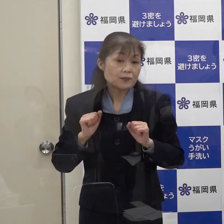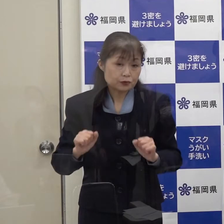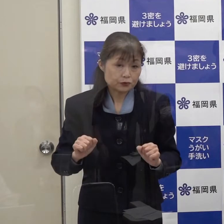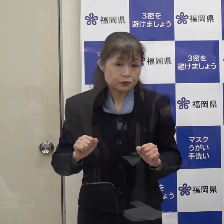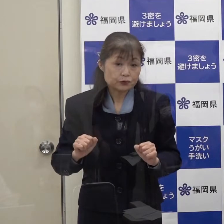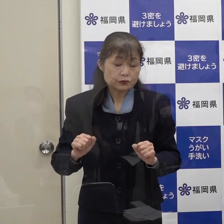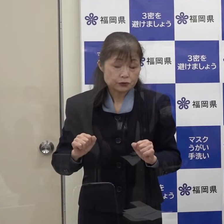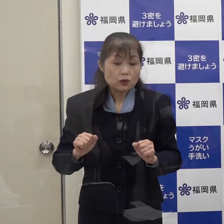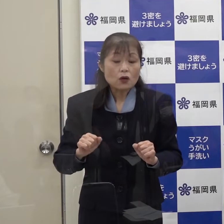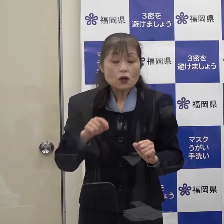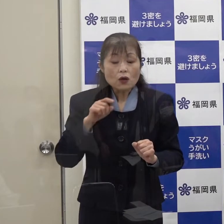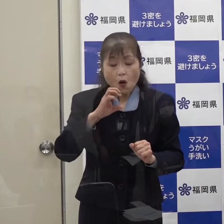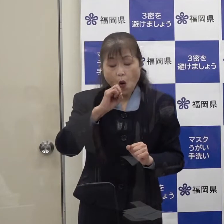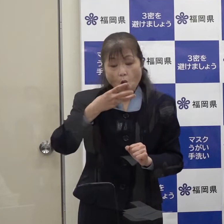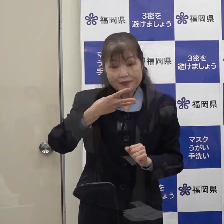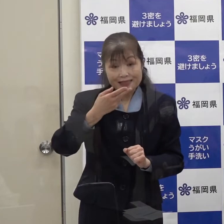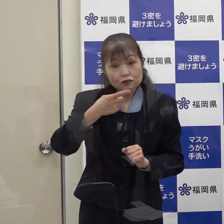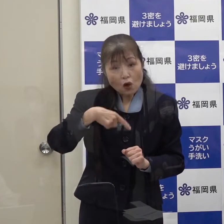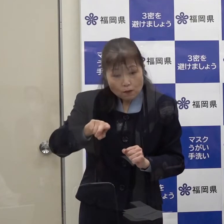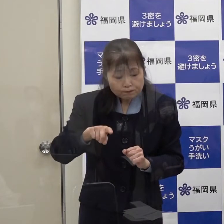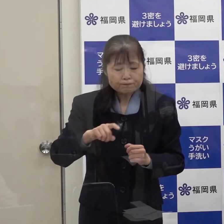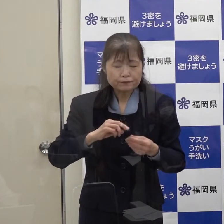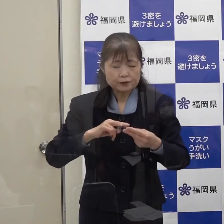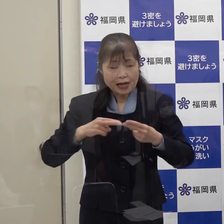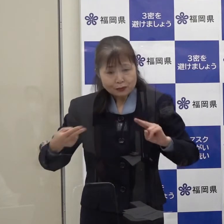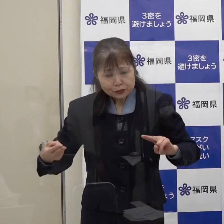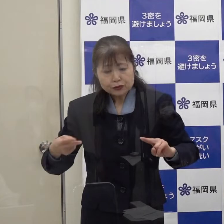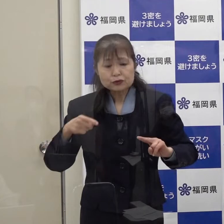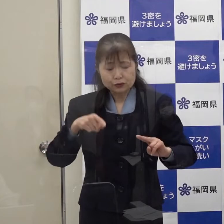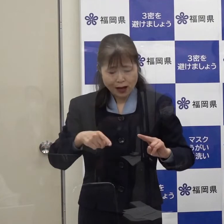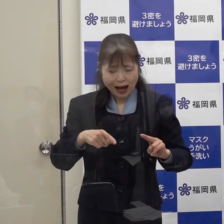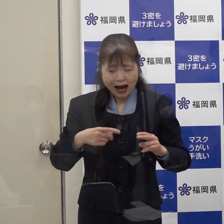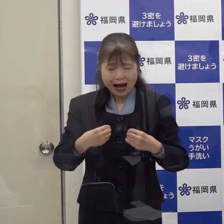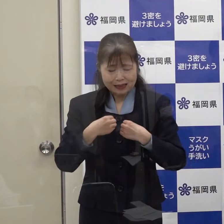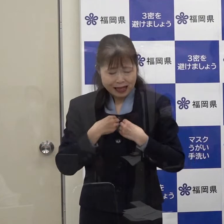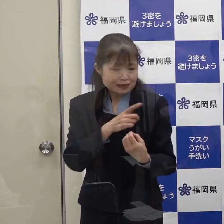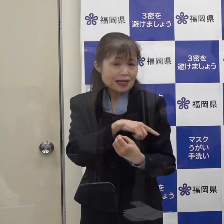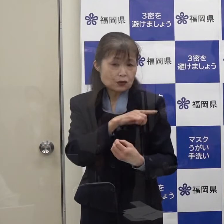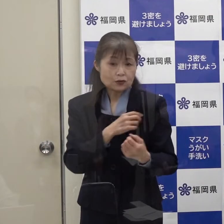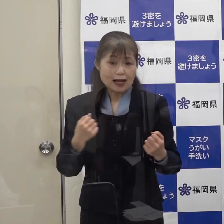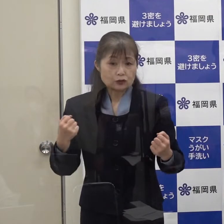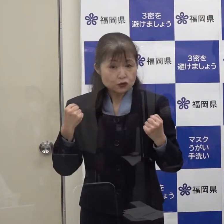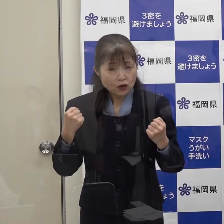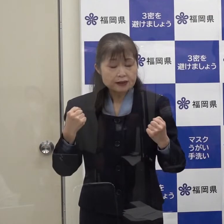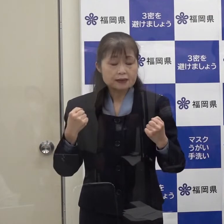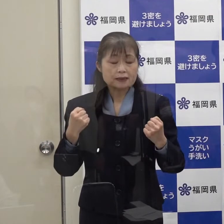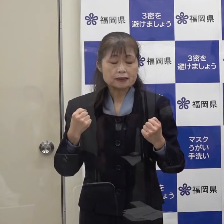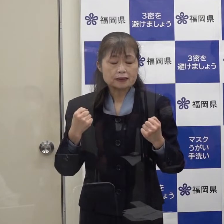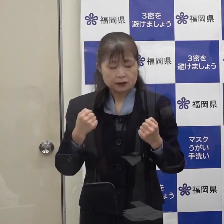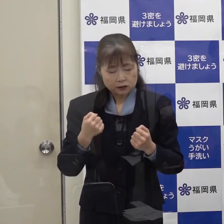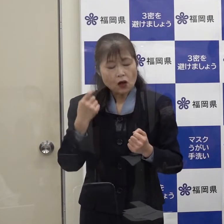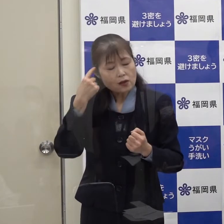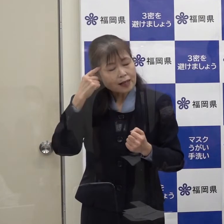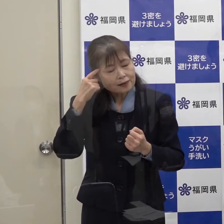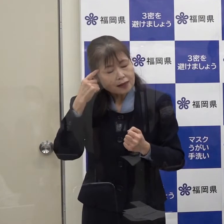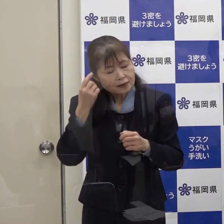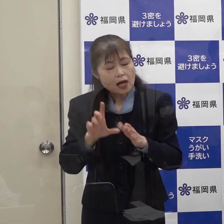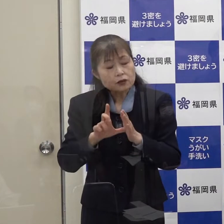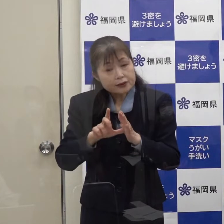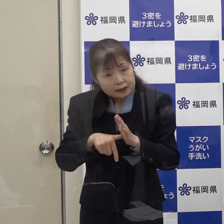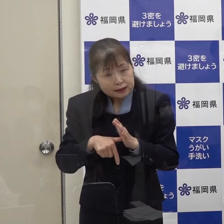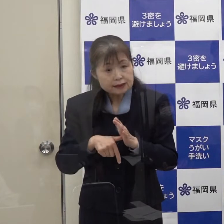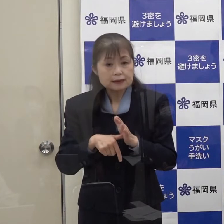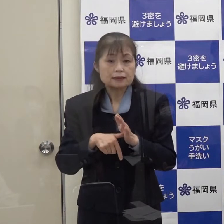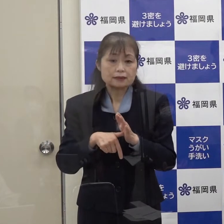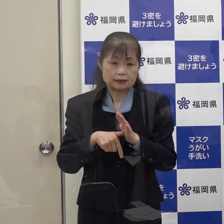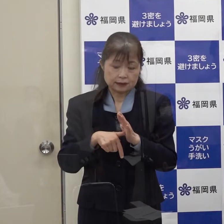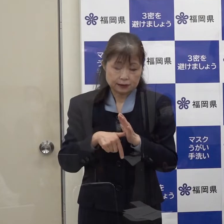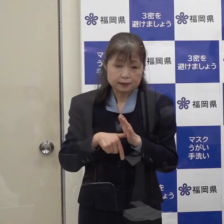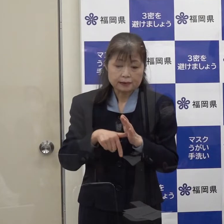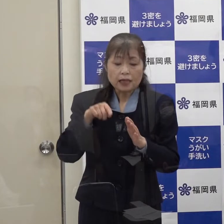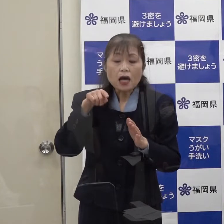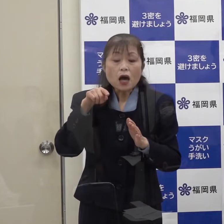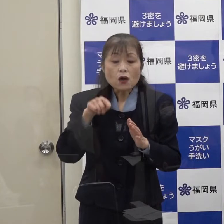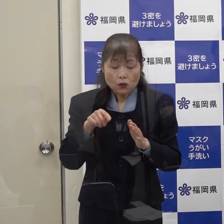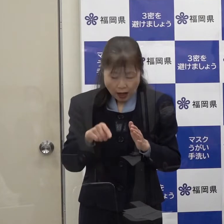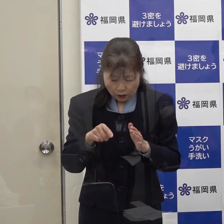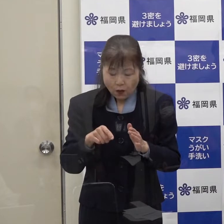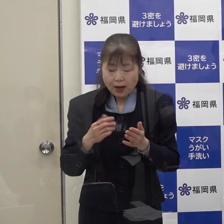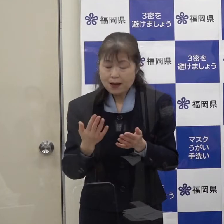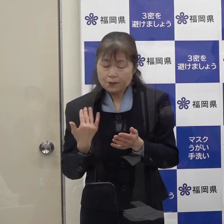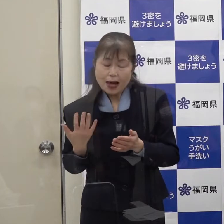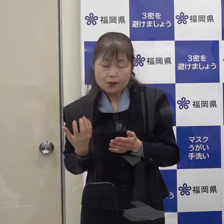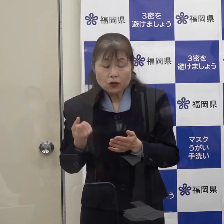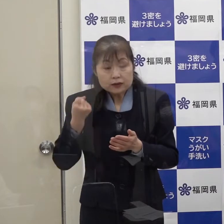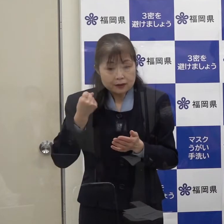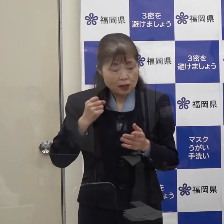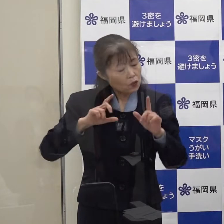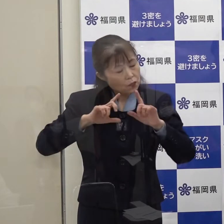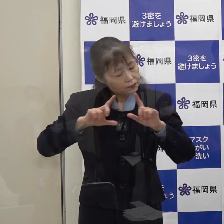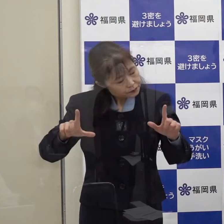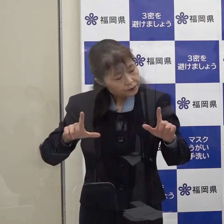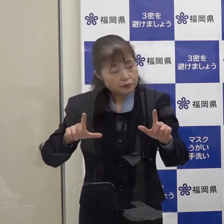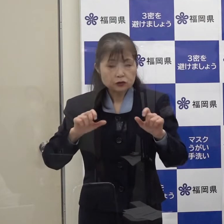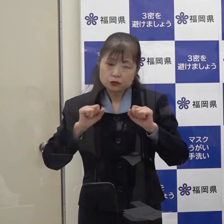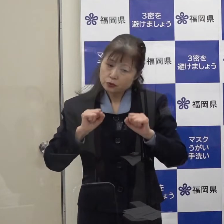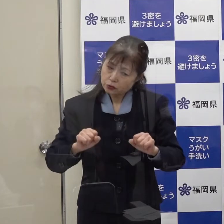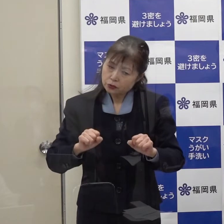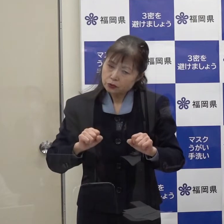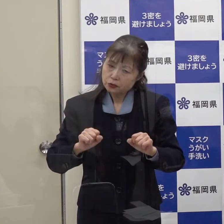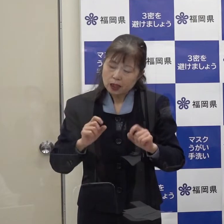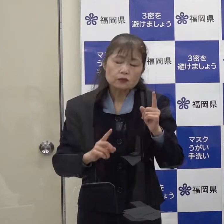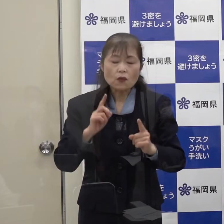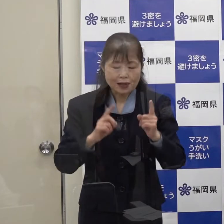オミクロン株の感染力の強さを考え合わせると「福岡コロナ警報」の発動の前倒しを検討する必要があると考えています